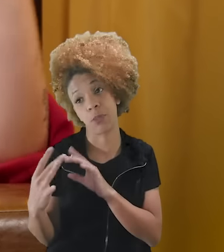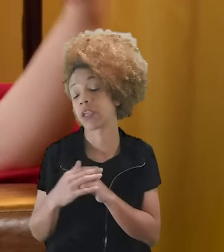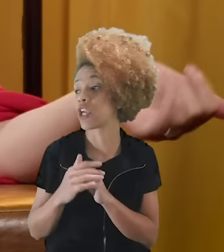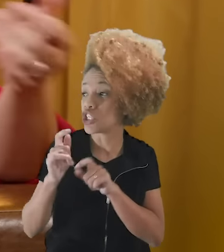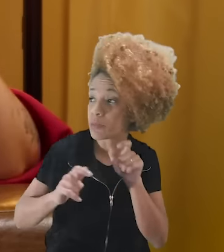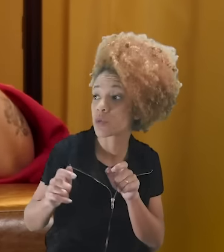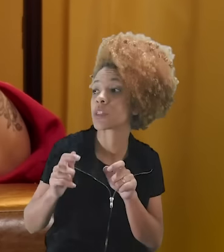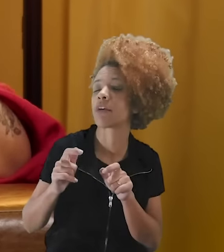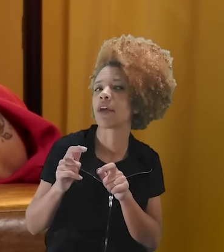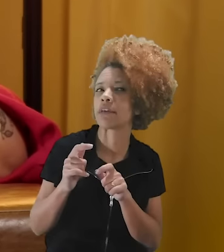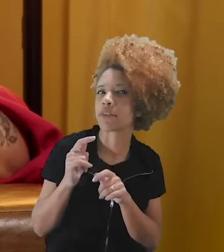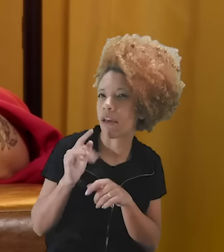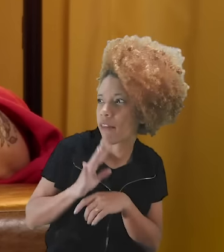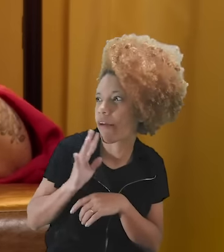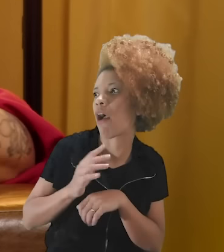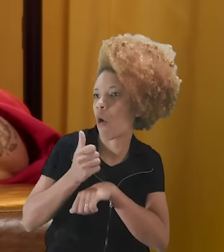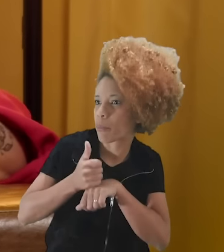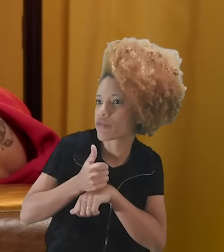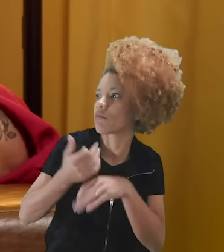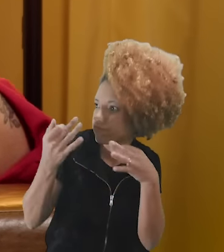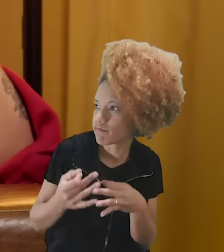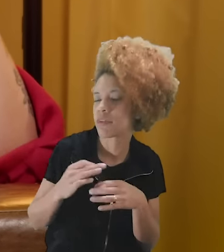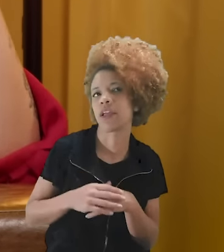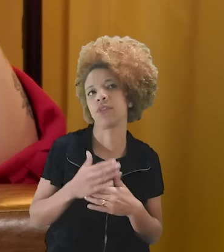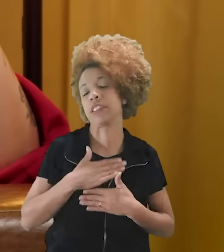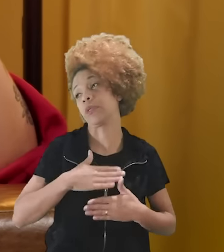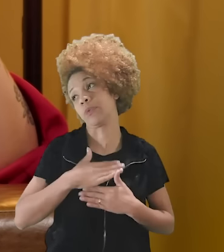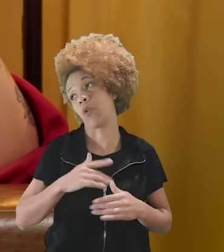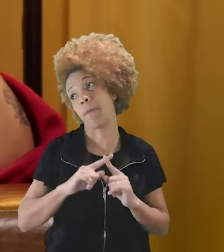pessoas que eu confio de pessoas de contratantes enfim me fez ficar um pouco mais tranquila quando